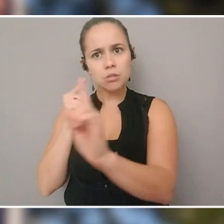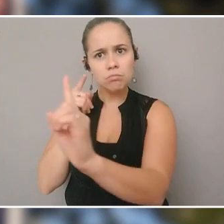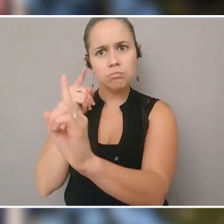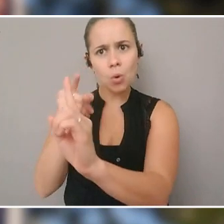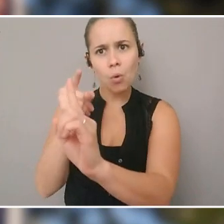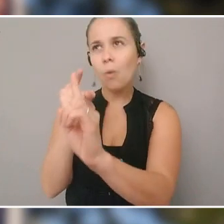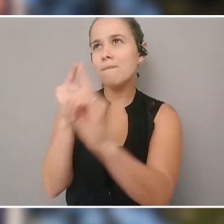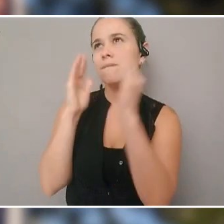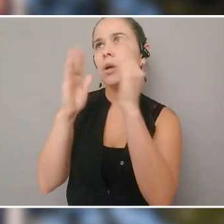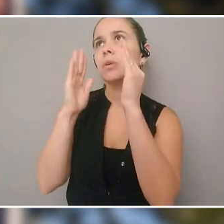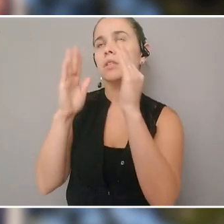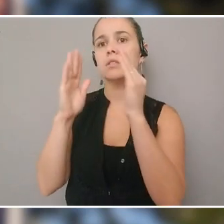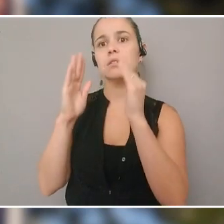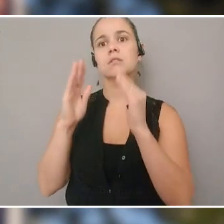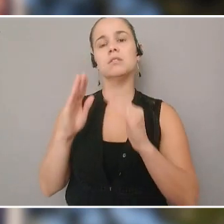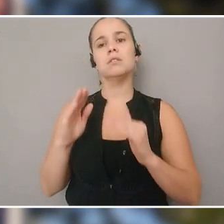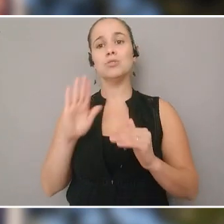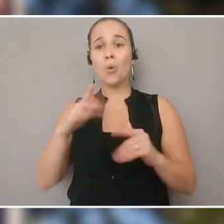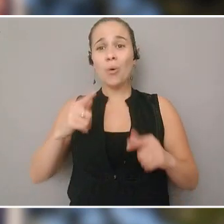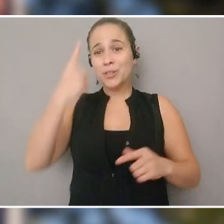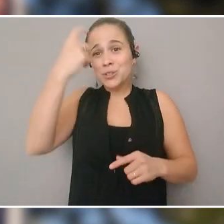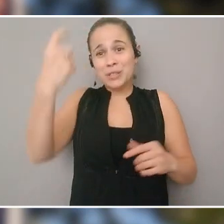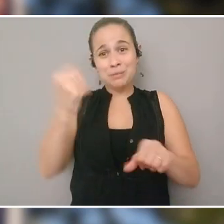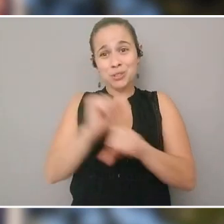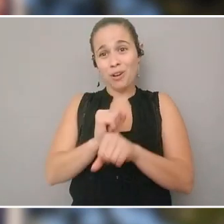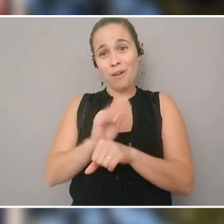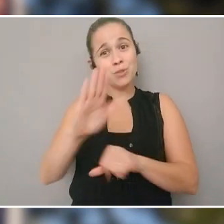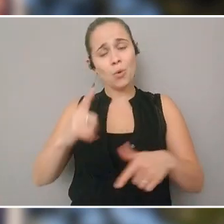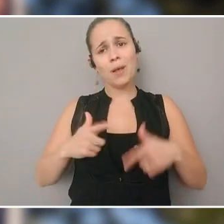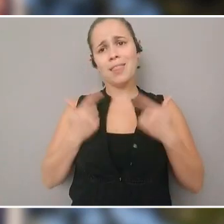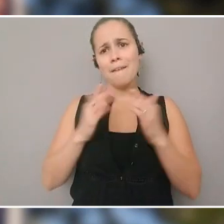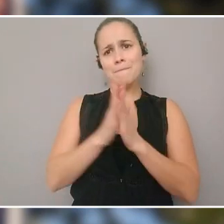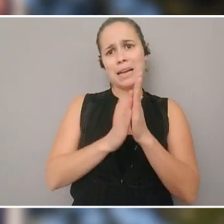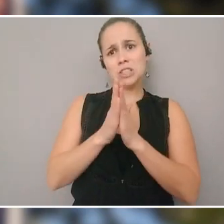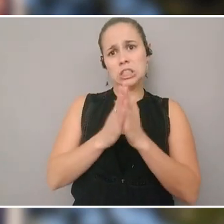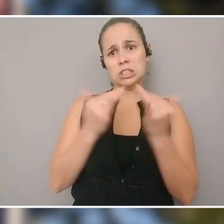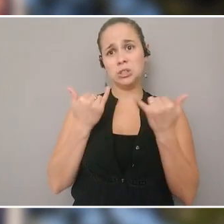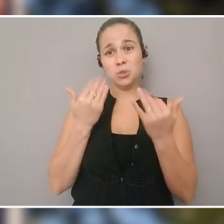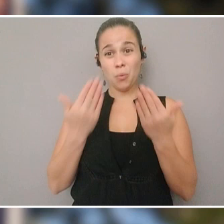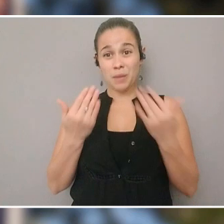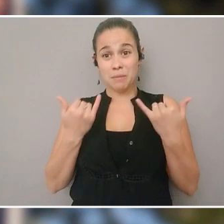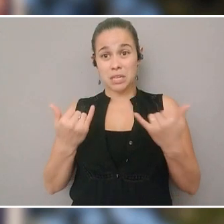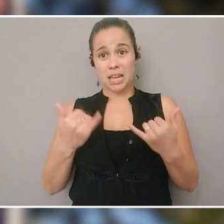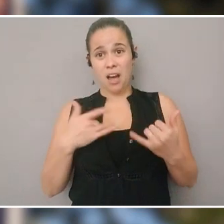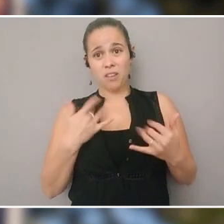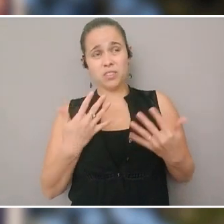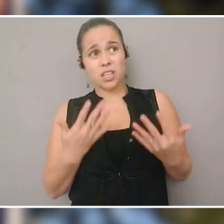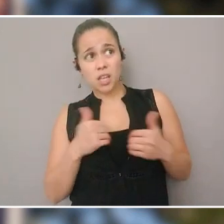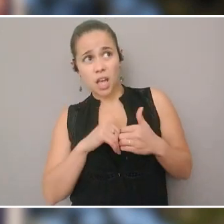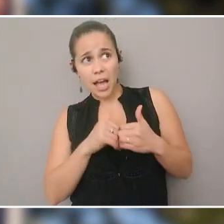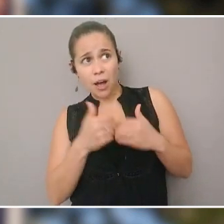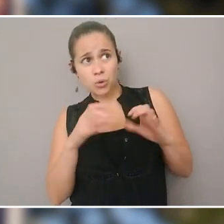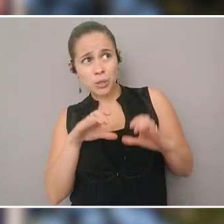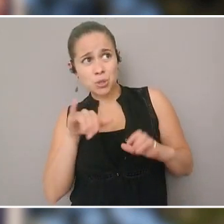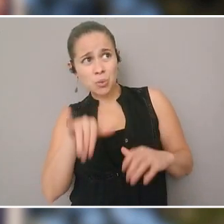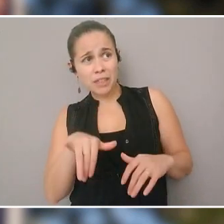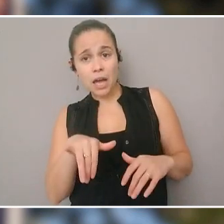pasión. Entonces quizás te preguntes ¿cómo